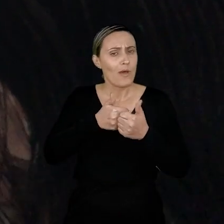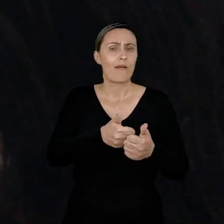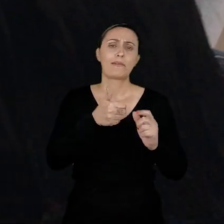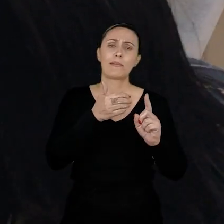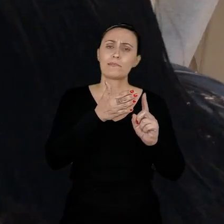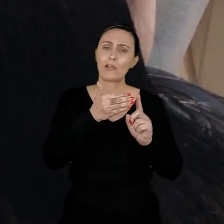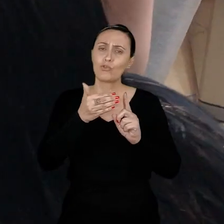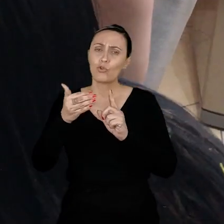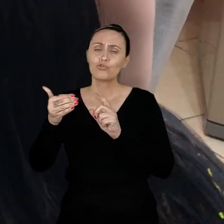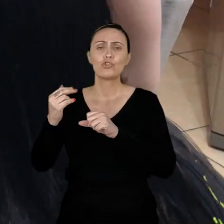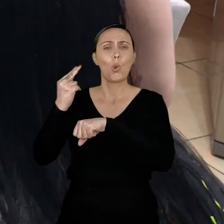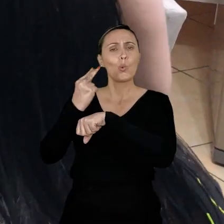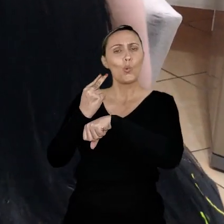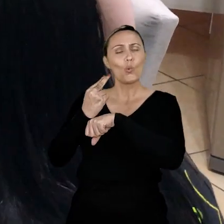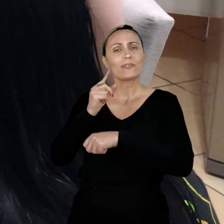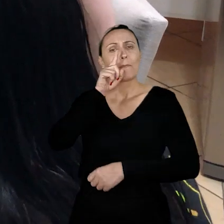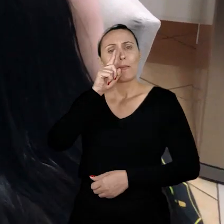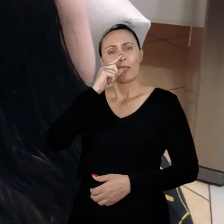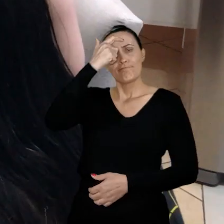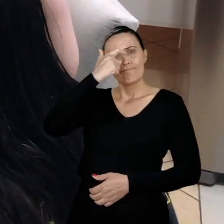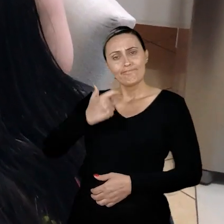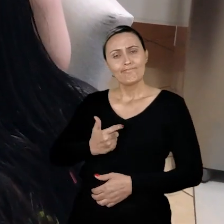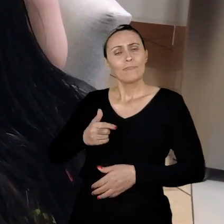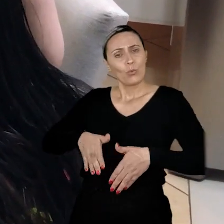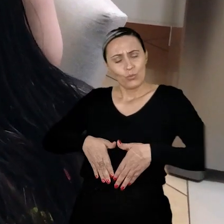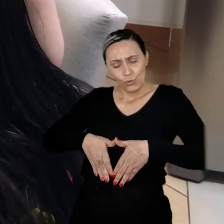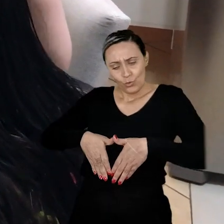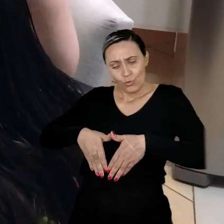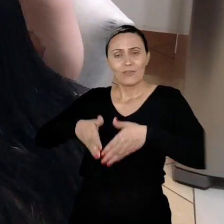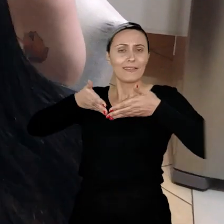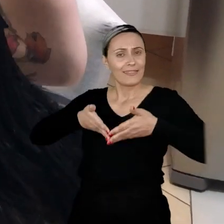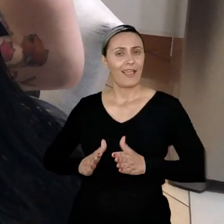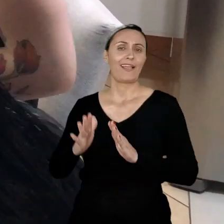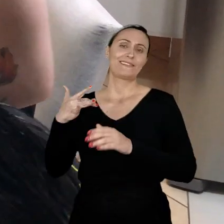fazem a mamãe ficar indetectável e o bebê nasce saudável.